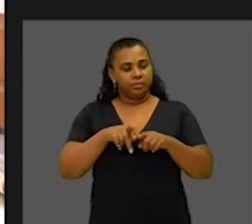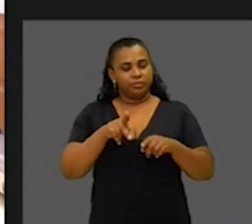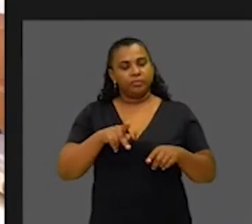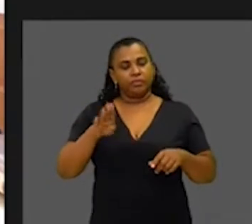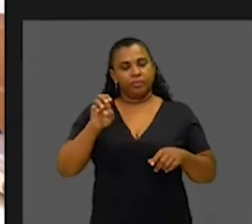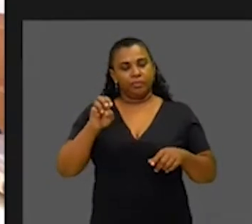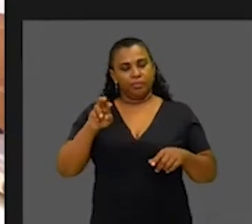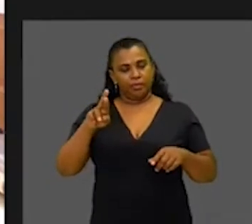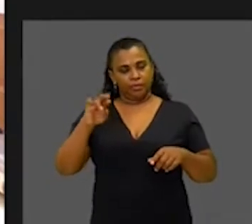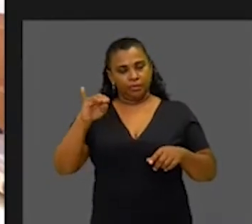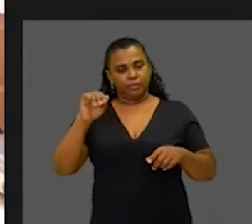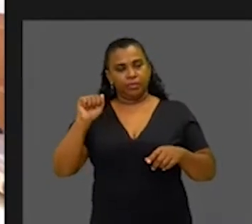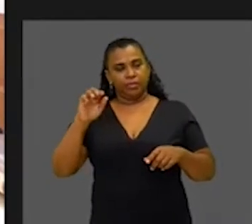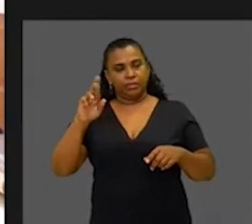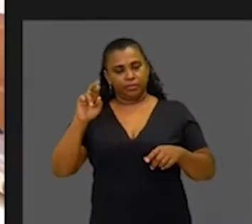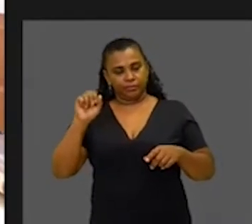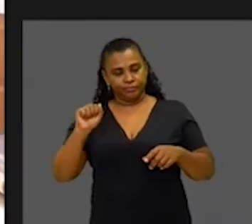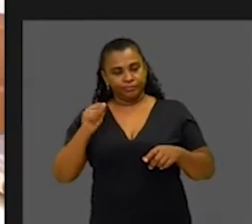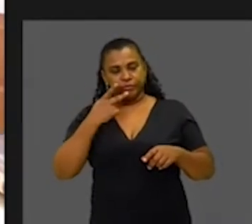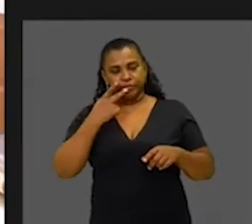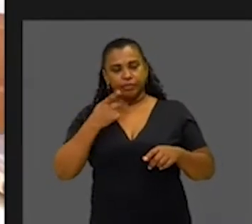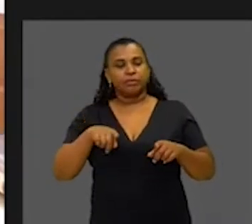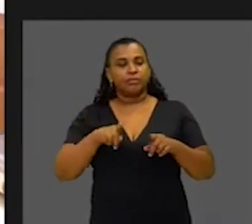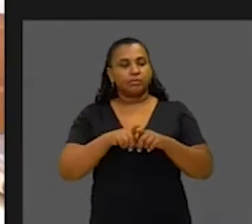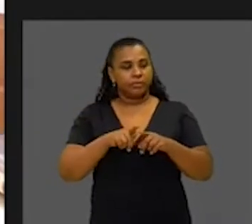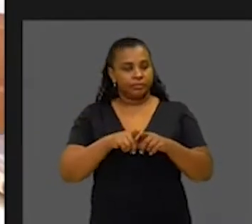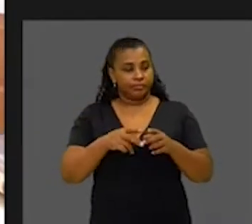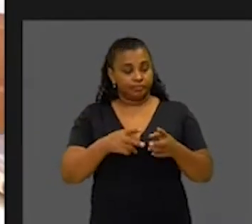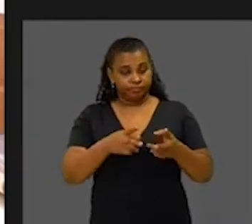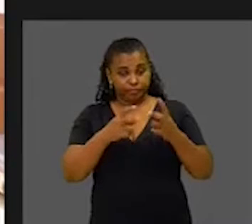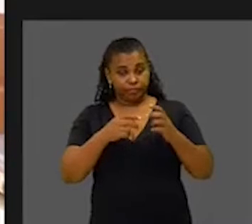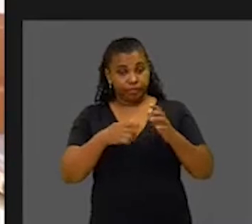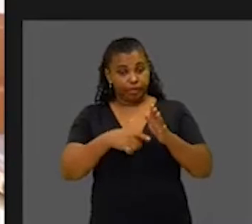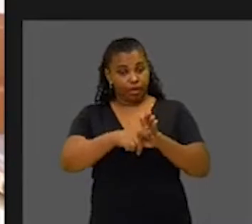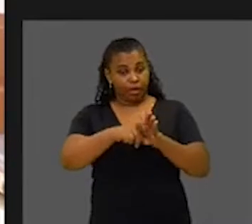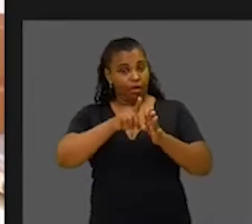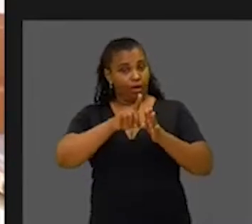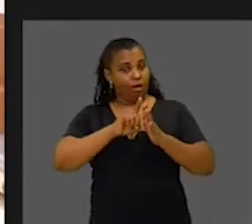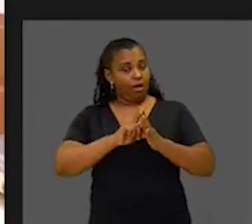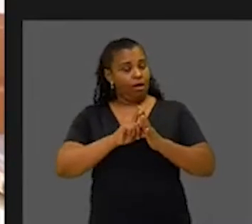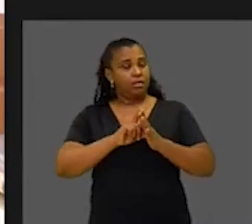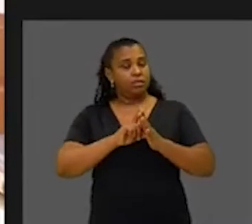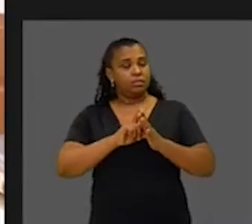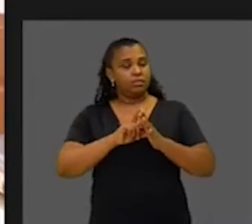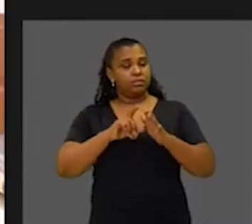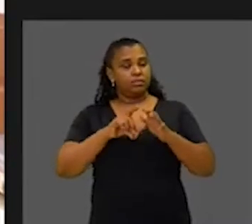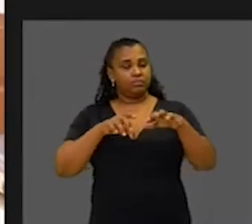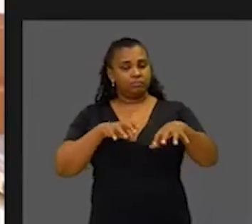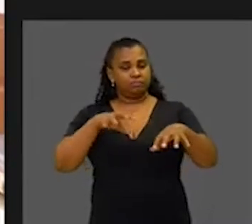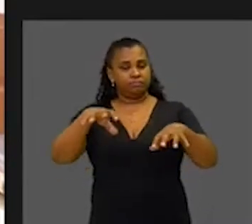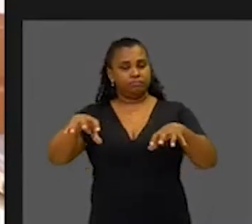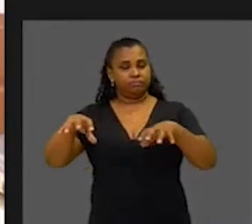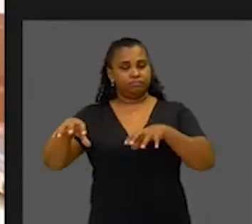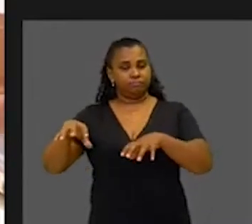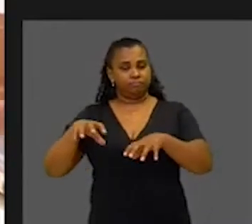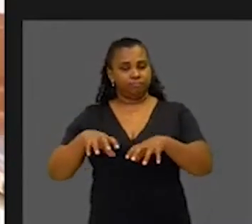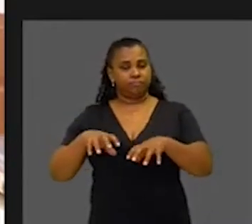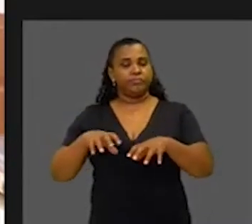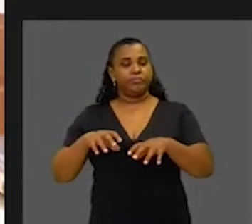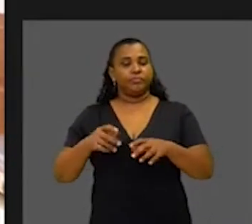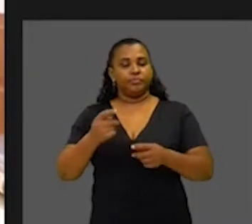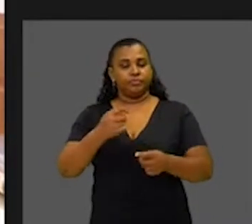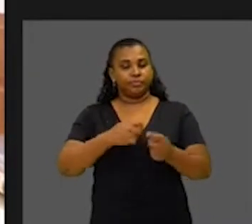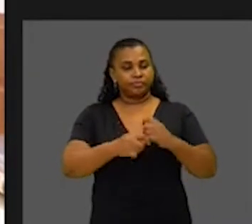evidenciam uma preexistência de redes de Capital político não institucionalizado e se organizam uma